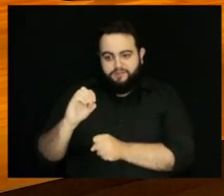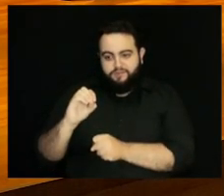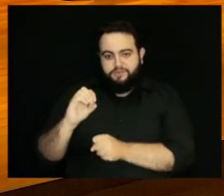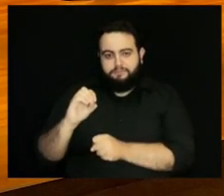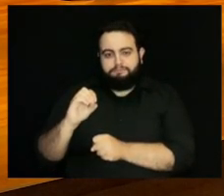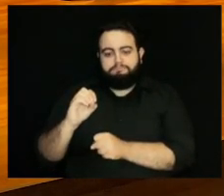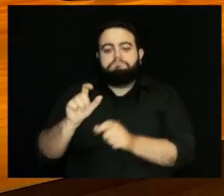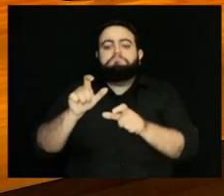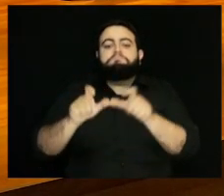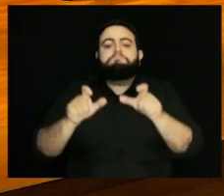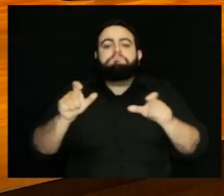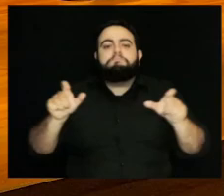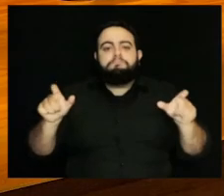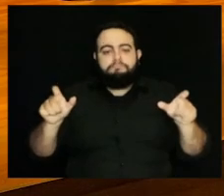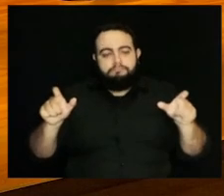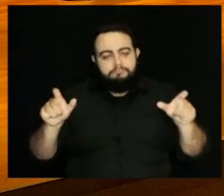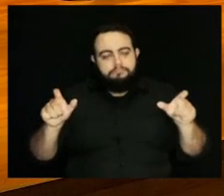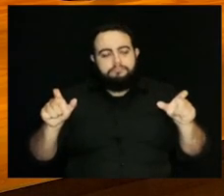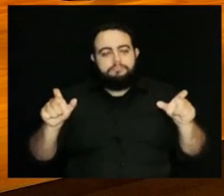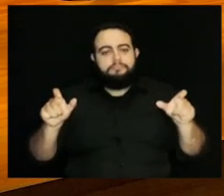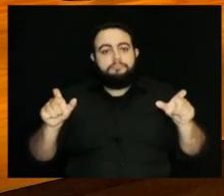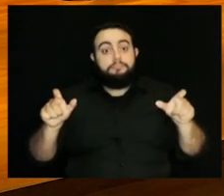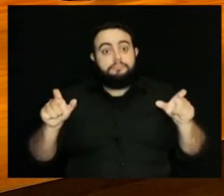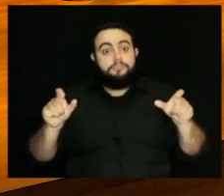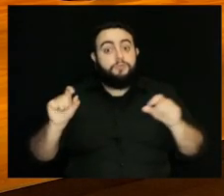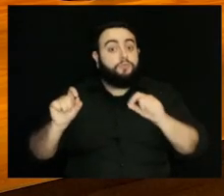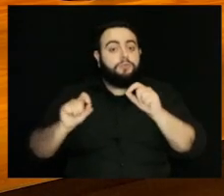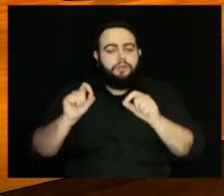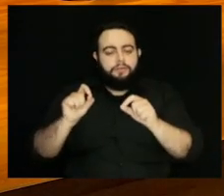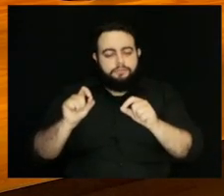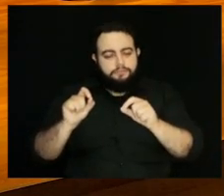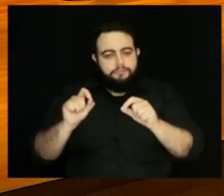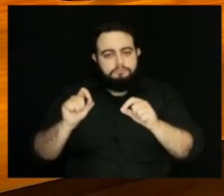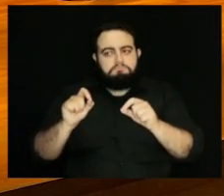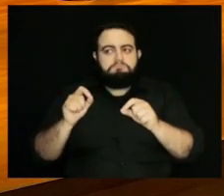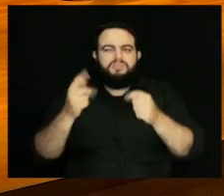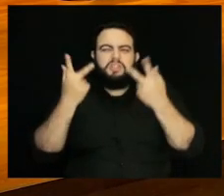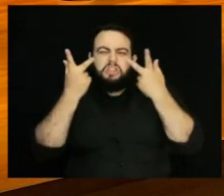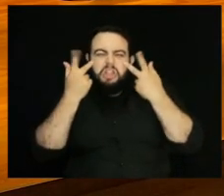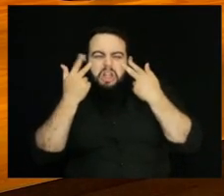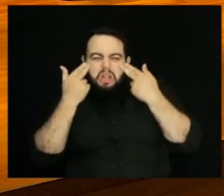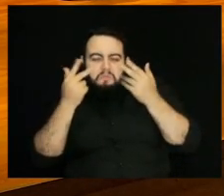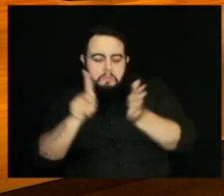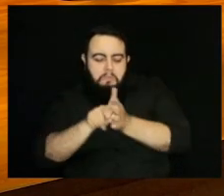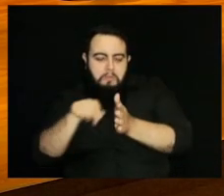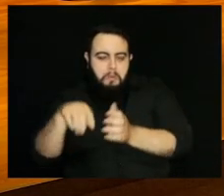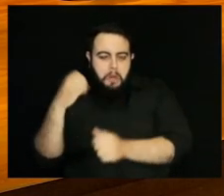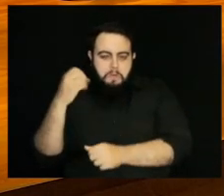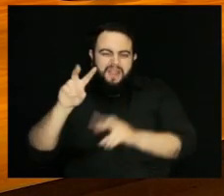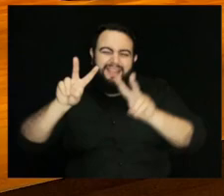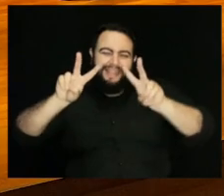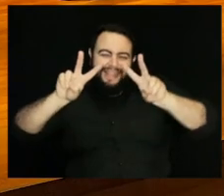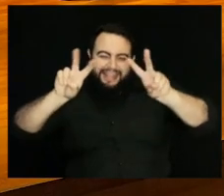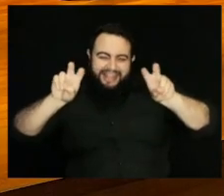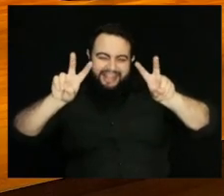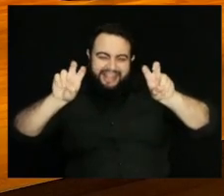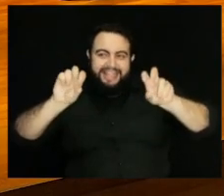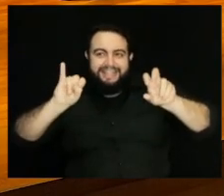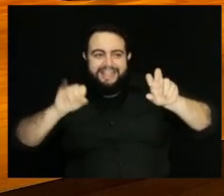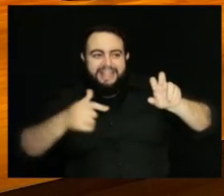pessoas normais, entre aspas, de Porto Alegre, ou seja, quem não é do gueto, quem não é especialmente